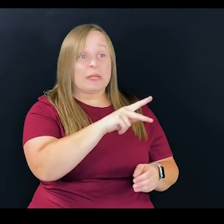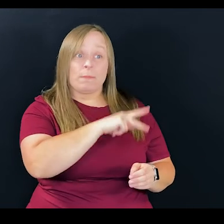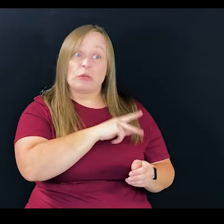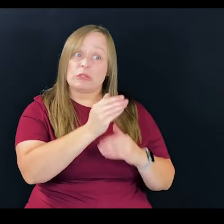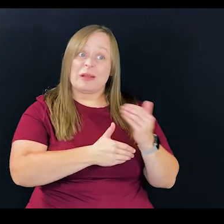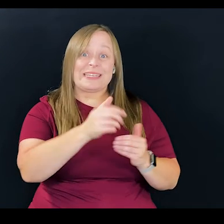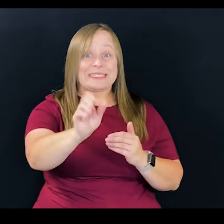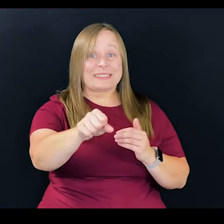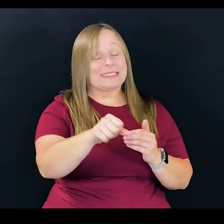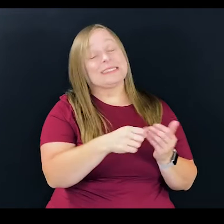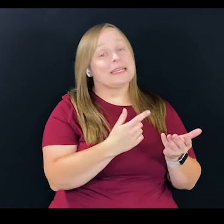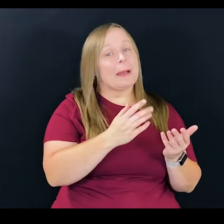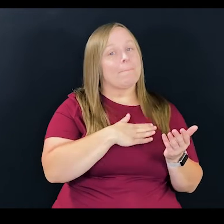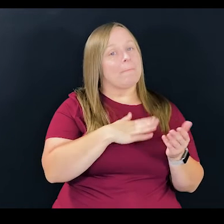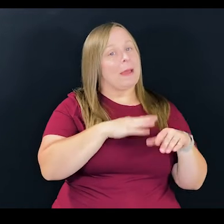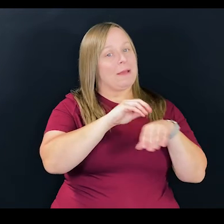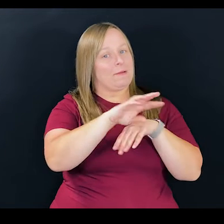Es eso, es un proceso muy personal.